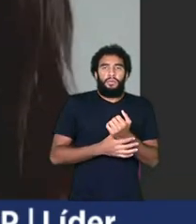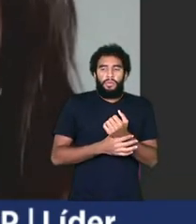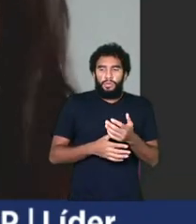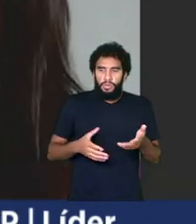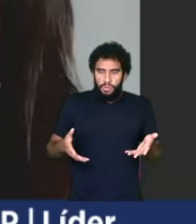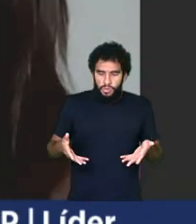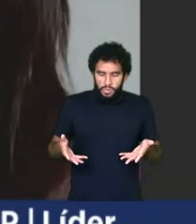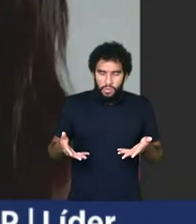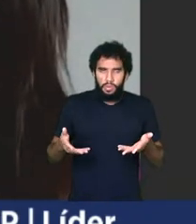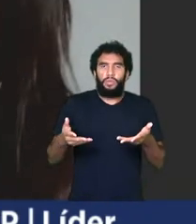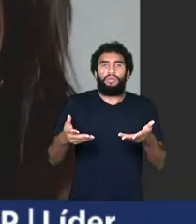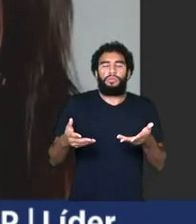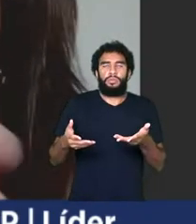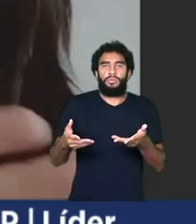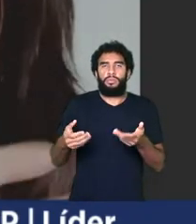TEXTO SUPRIMIDO, PORQUE ISSO